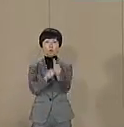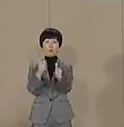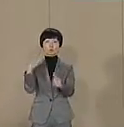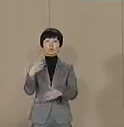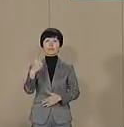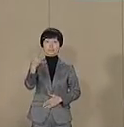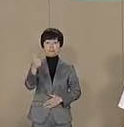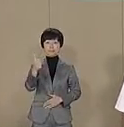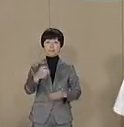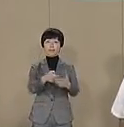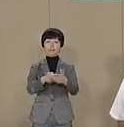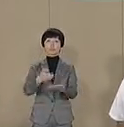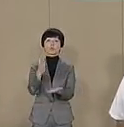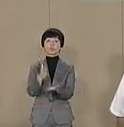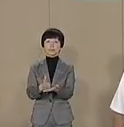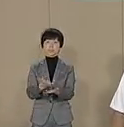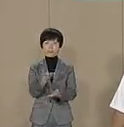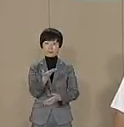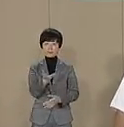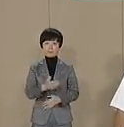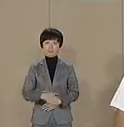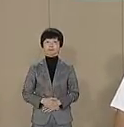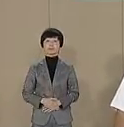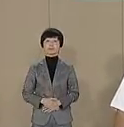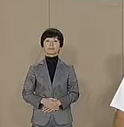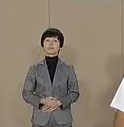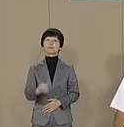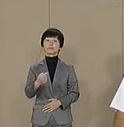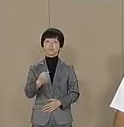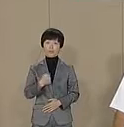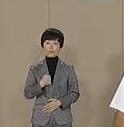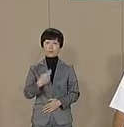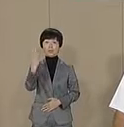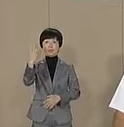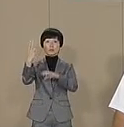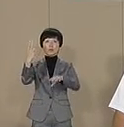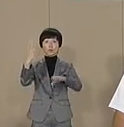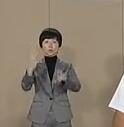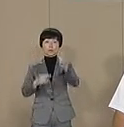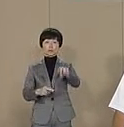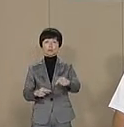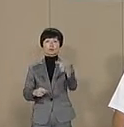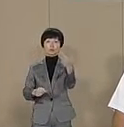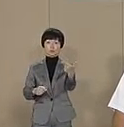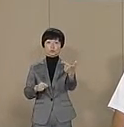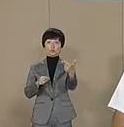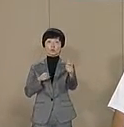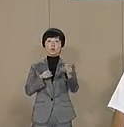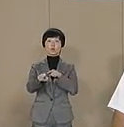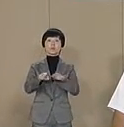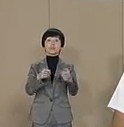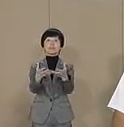とくとめ道信(ﾐﾁﾉﾌﾞ)さんです 〔靴音〕 (とくとめ) 私は 都内26の自治体 350人の